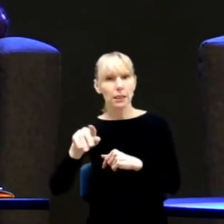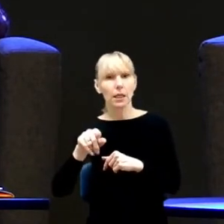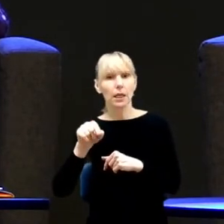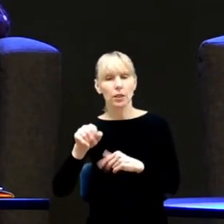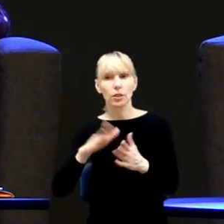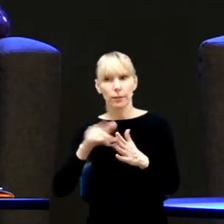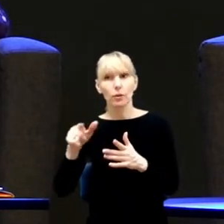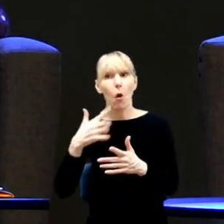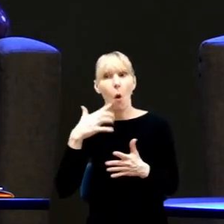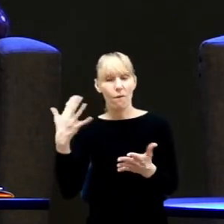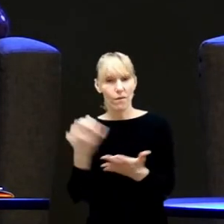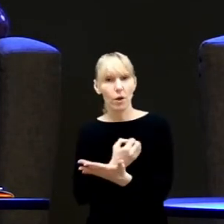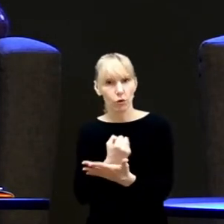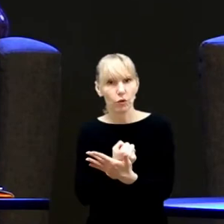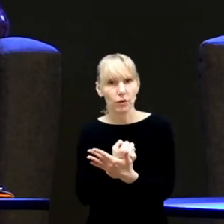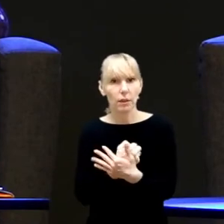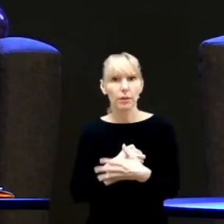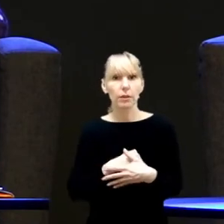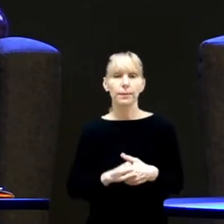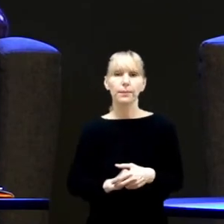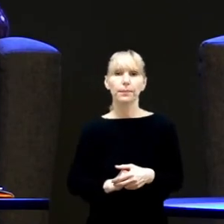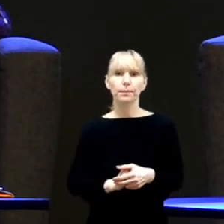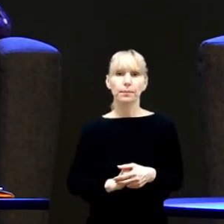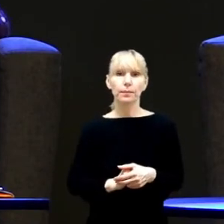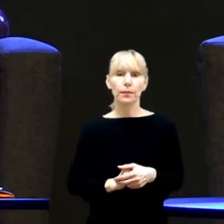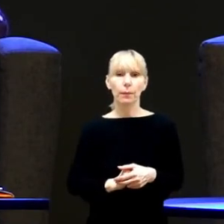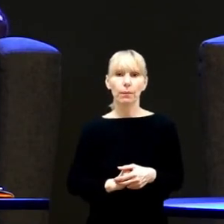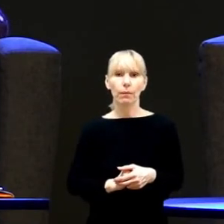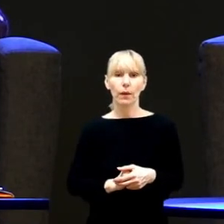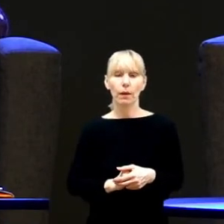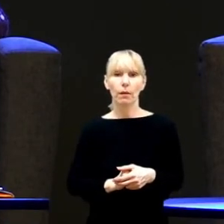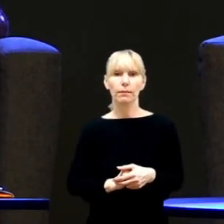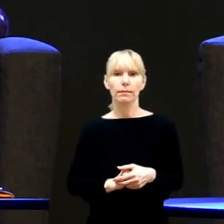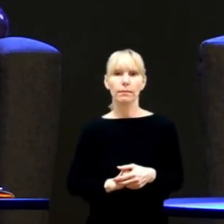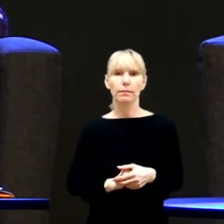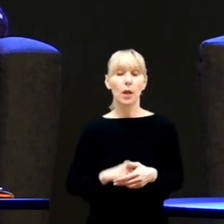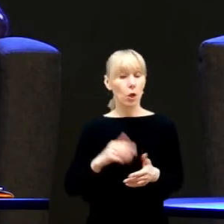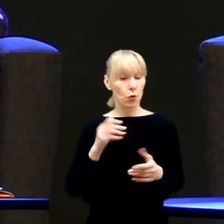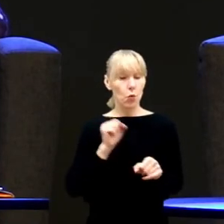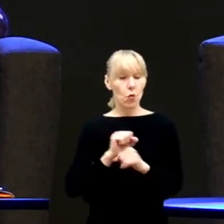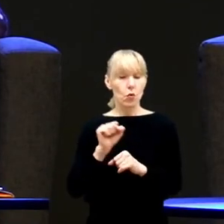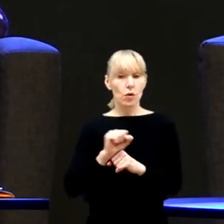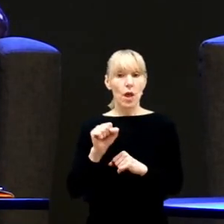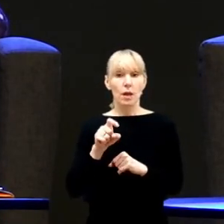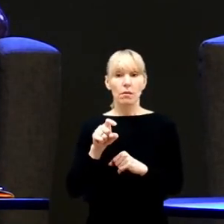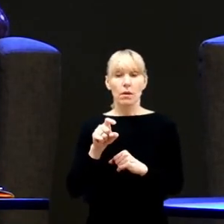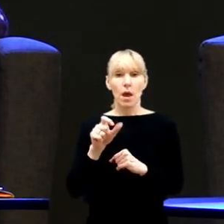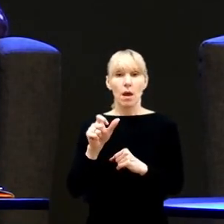Mamy dowody na to, że Bank Gospodarstwa Krajowego